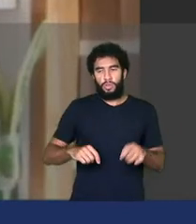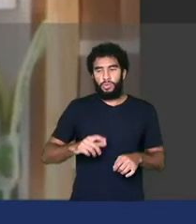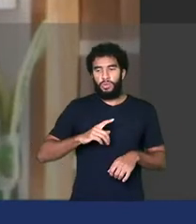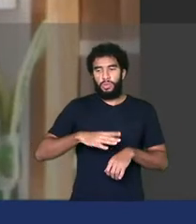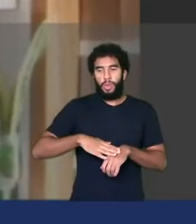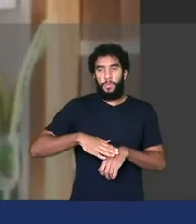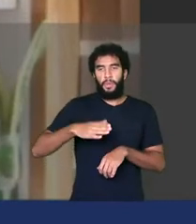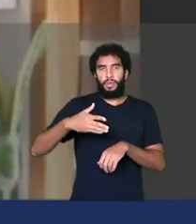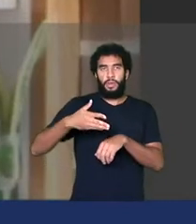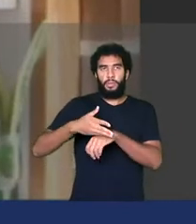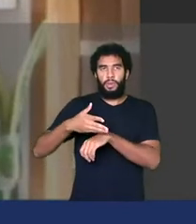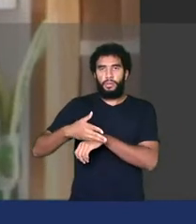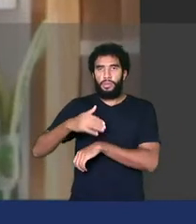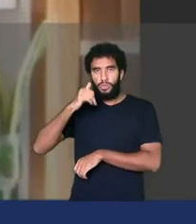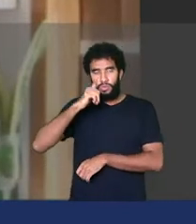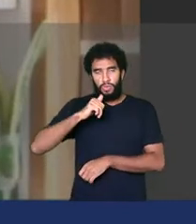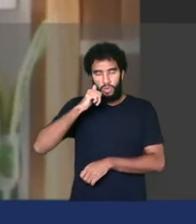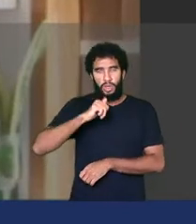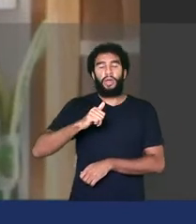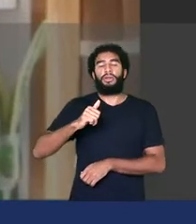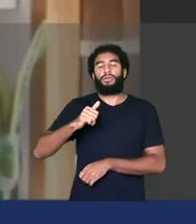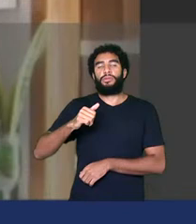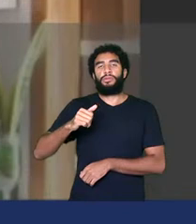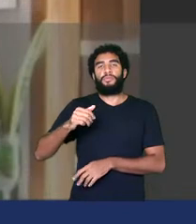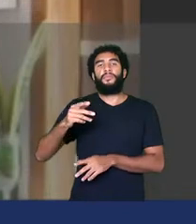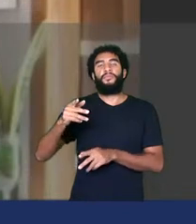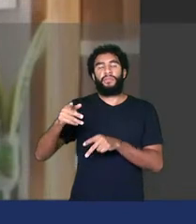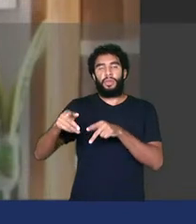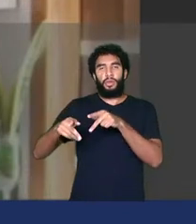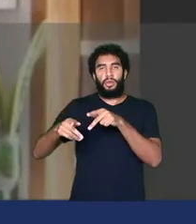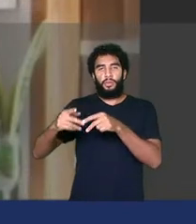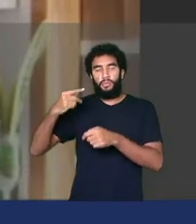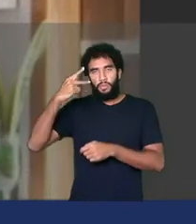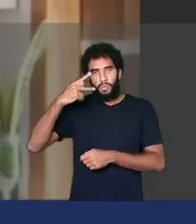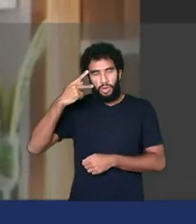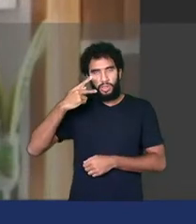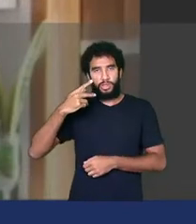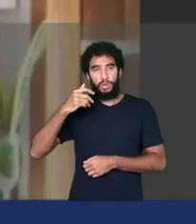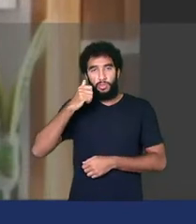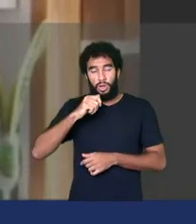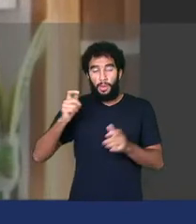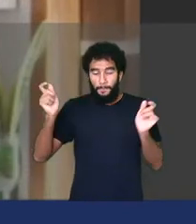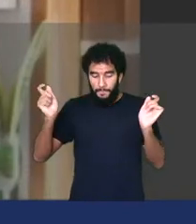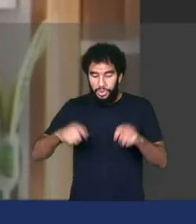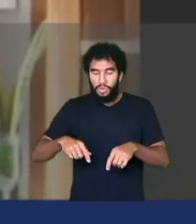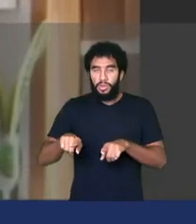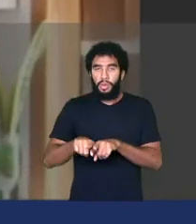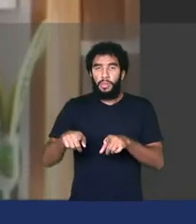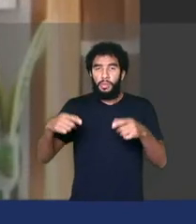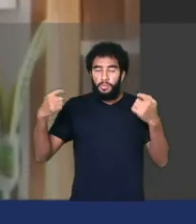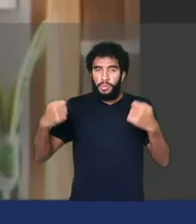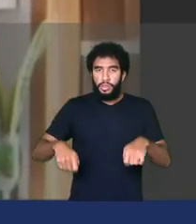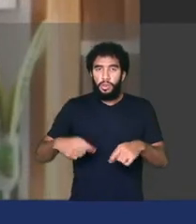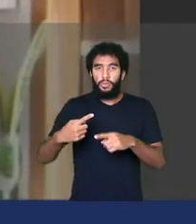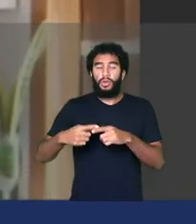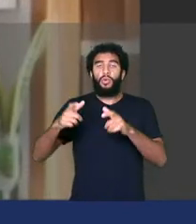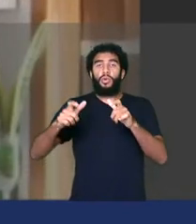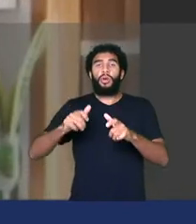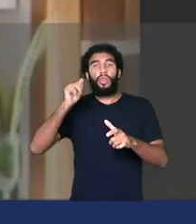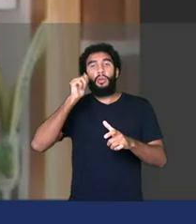QUE A GENTE POSSA AUMENTAR A PARTICIPAÇÃO DE MULHERES NA POLÍTICA. AS MULHERES DEVEM ESTAR NA POLÍTICA. PORQUE LUGAR DE MULHER É ONDE ELA